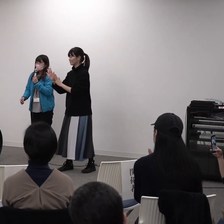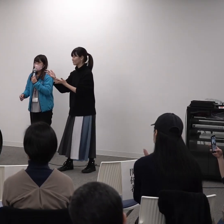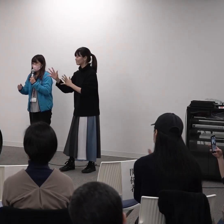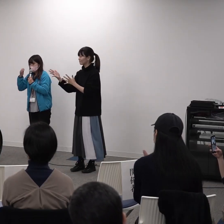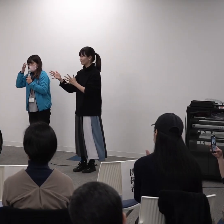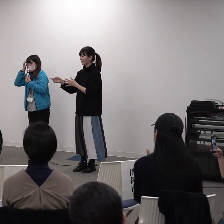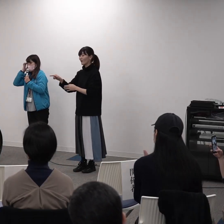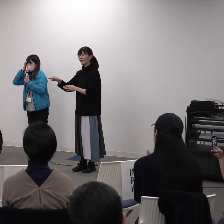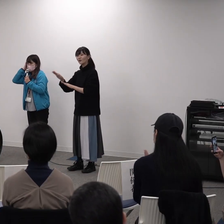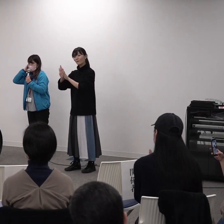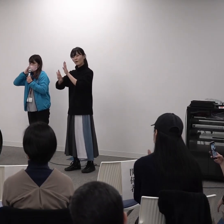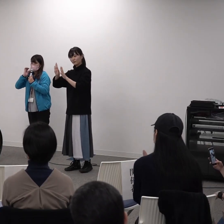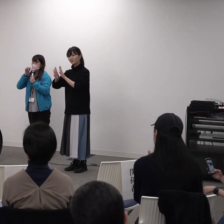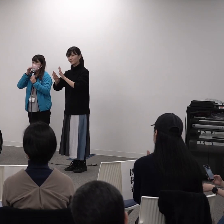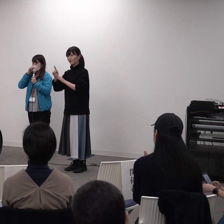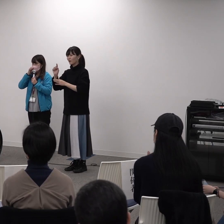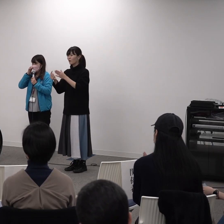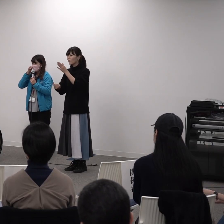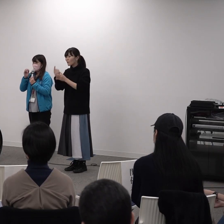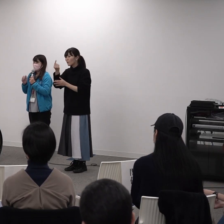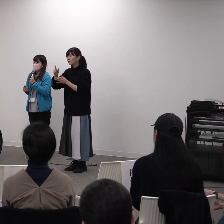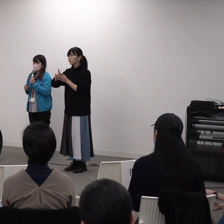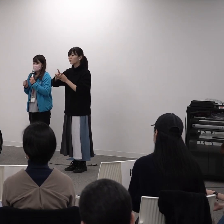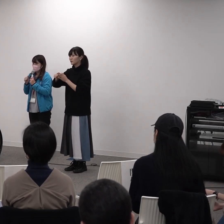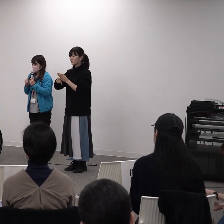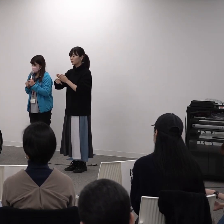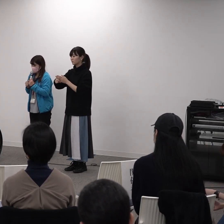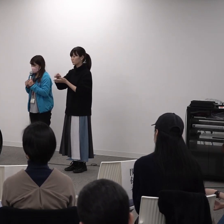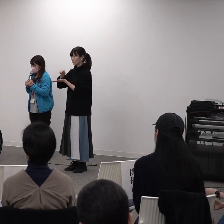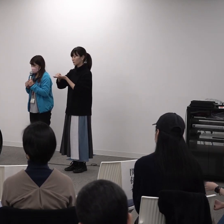こういうふうに緊急事態のときに連絡手段を確保してもらったら